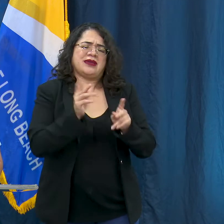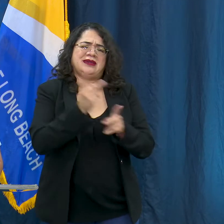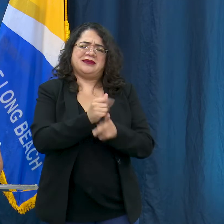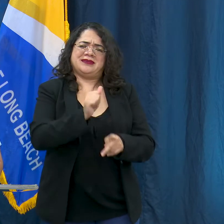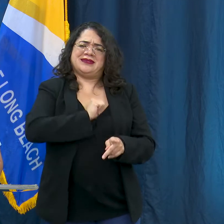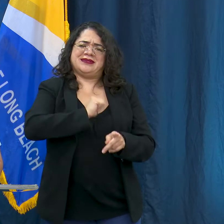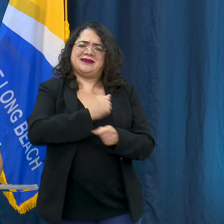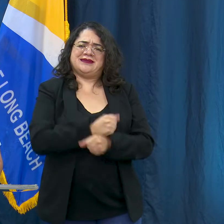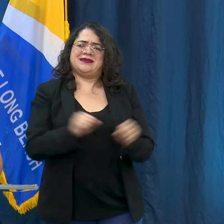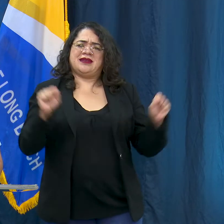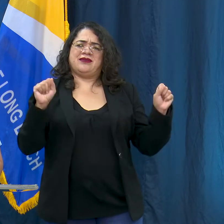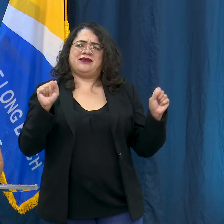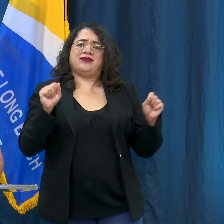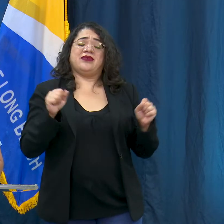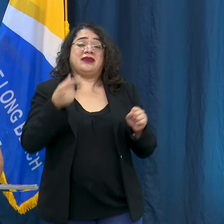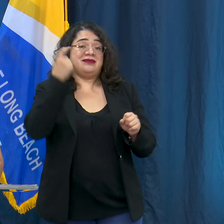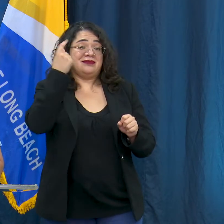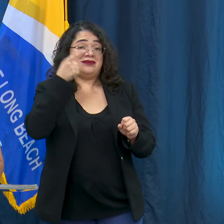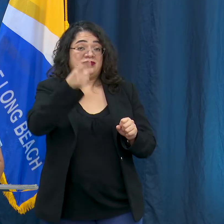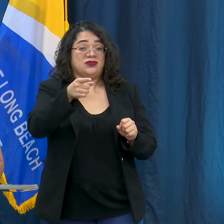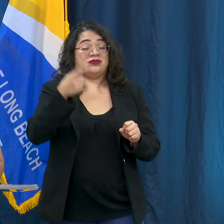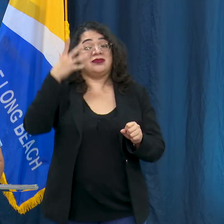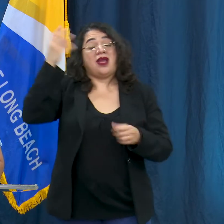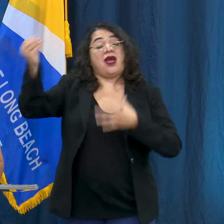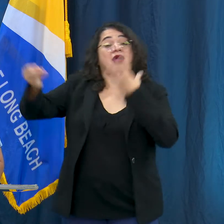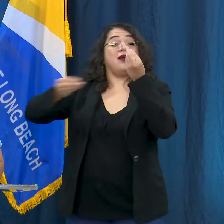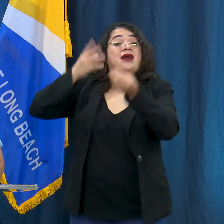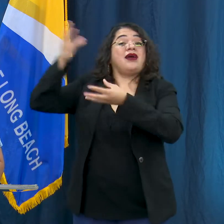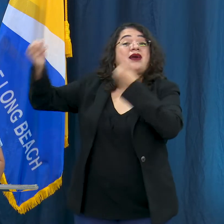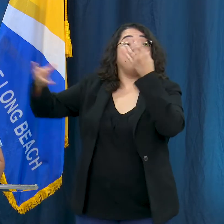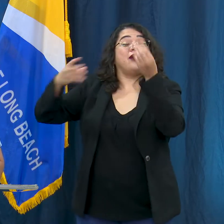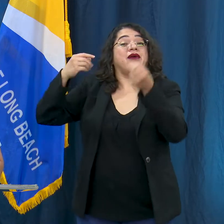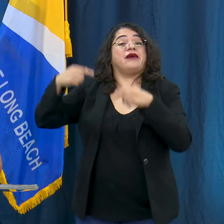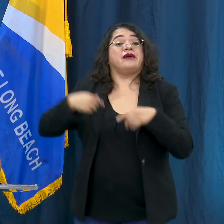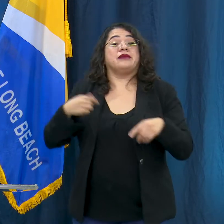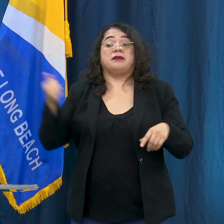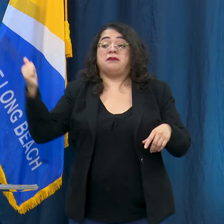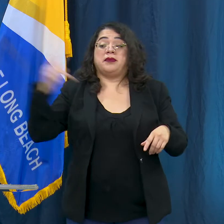alguien con quien Vevey está de algo de algo Riyaz go CTN enfermedades chronic a